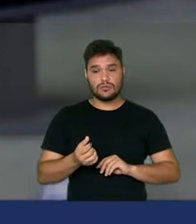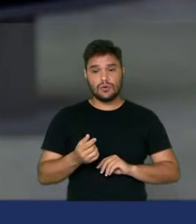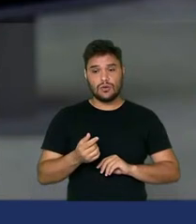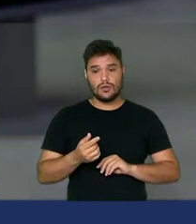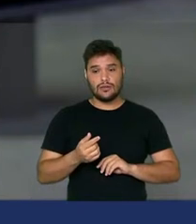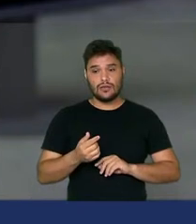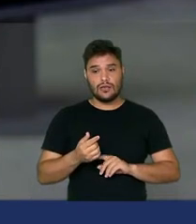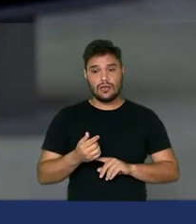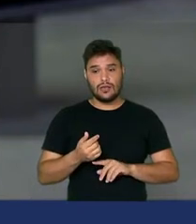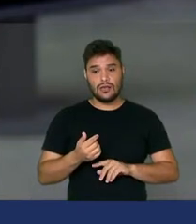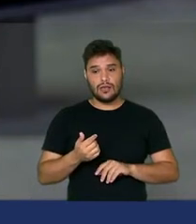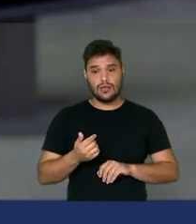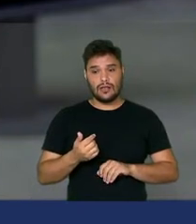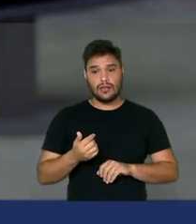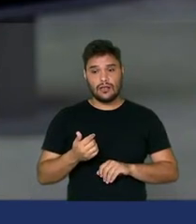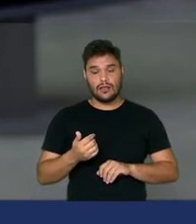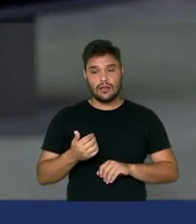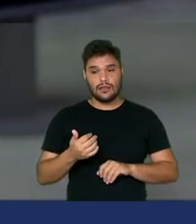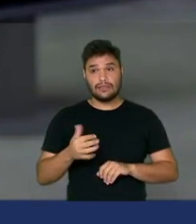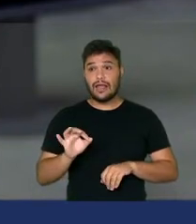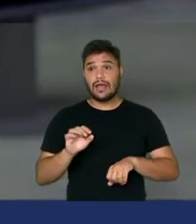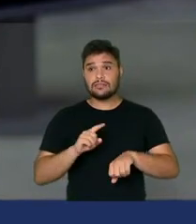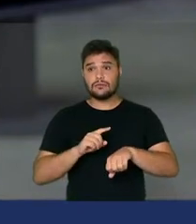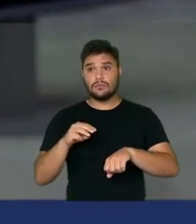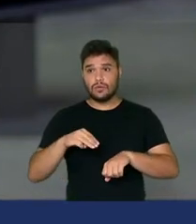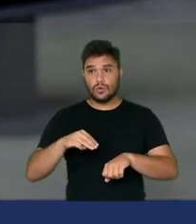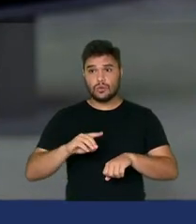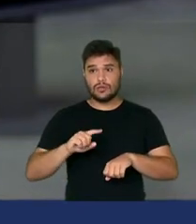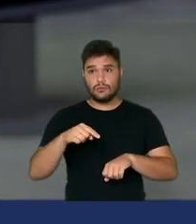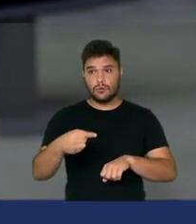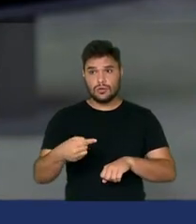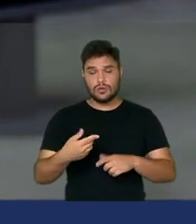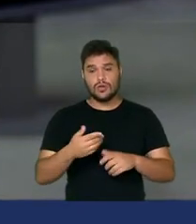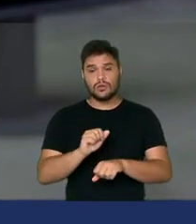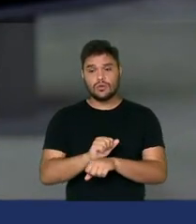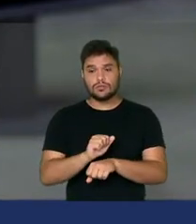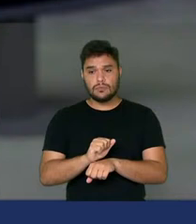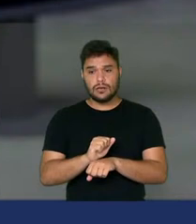A BAILA QUESTÃO DE ORDEM, 157, PARÁGRAFO SEXTO, EU TENHO DEZ MINUTOS, DEPOIS DA DISPONIBILIZAÇÃO DELE. EU